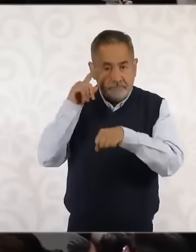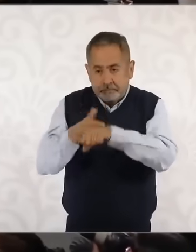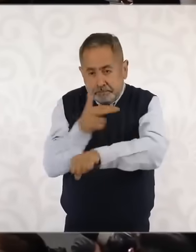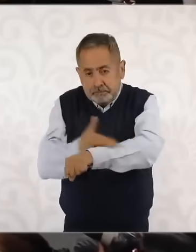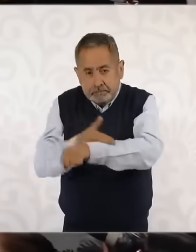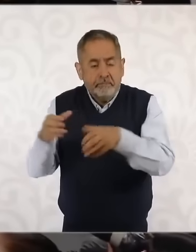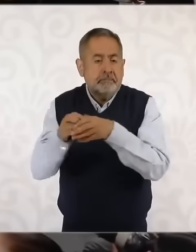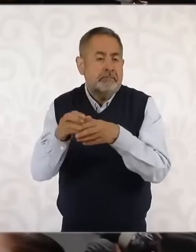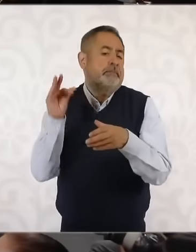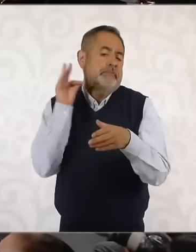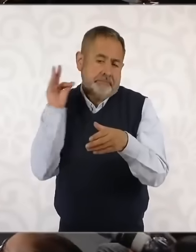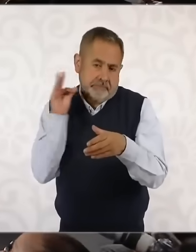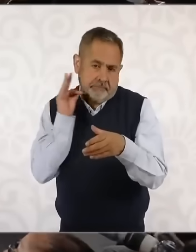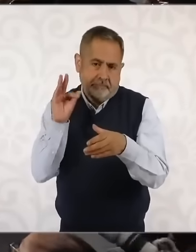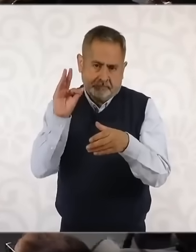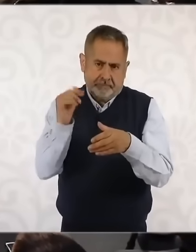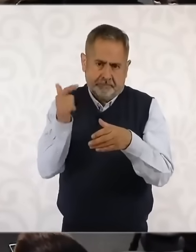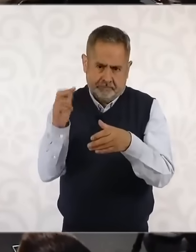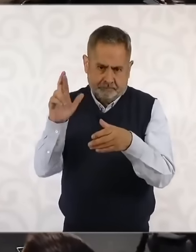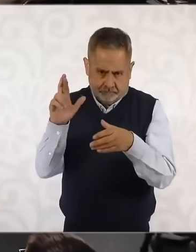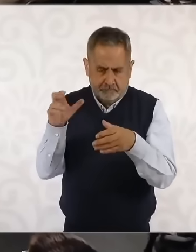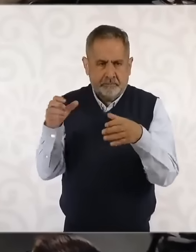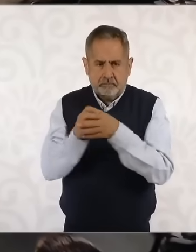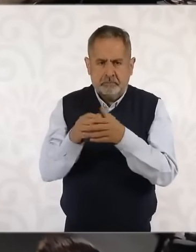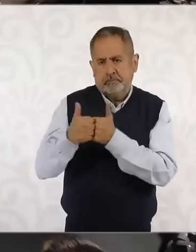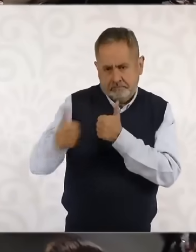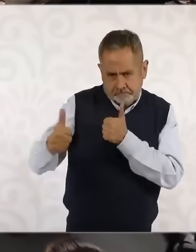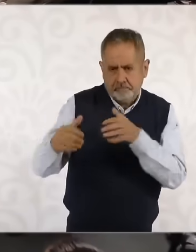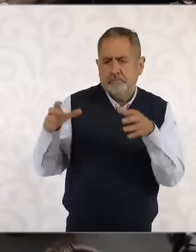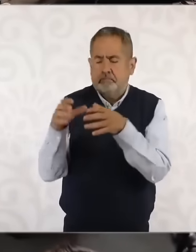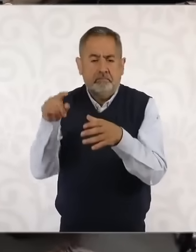Fiscalía General de la República como órgano público autónomo, dotado de personalidad